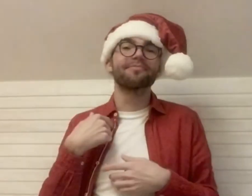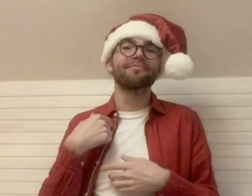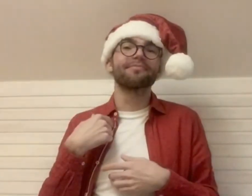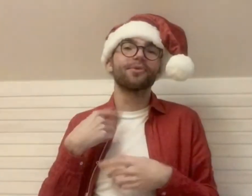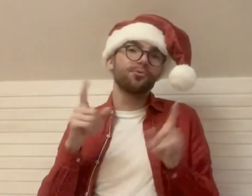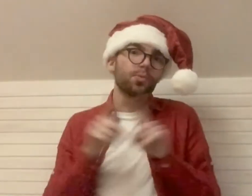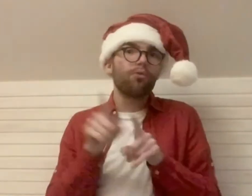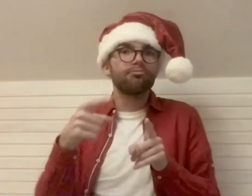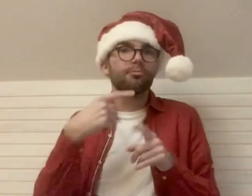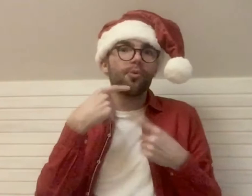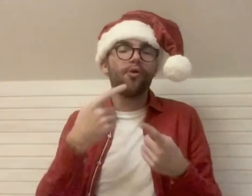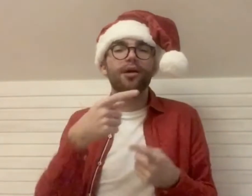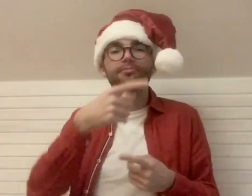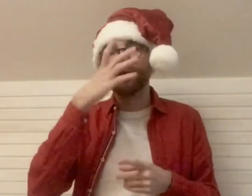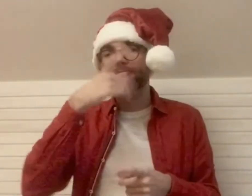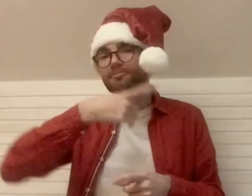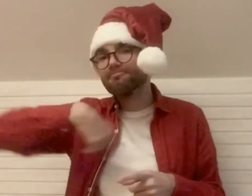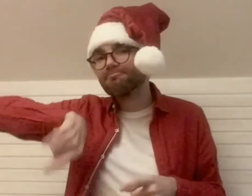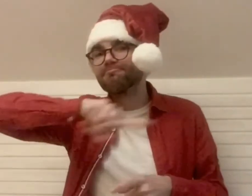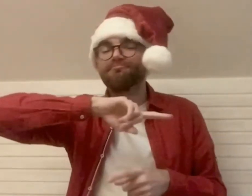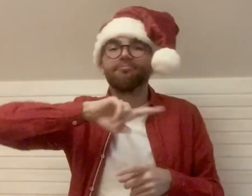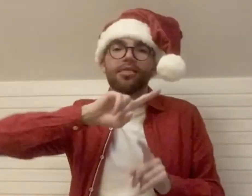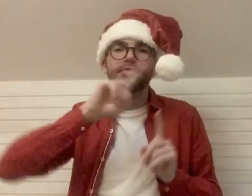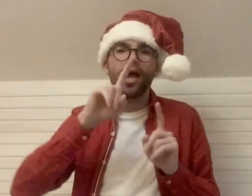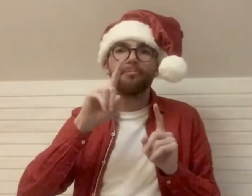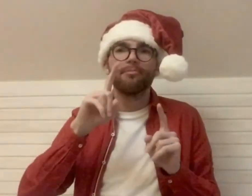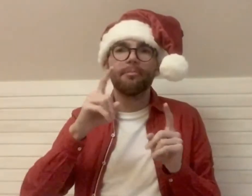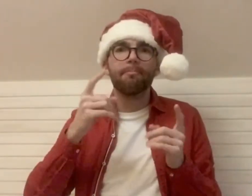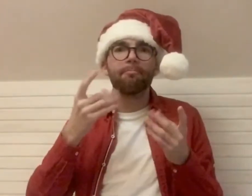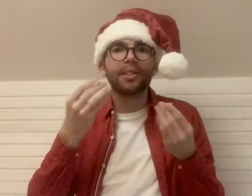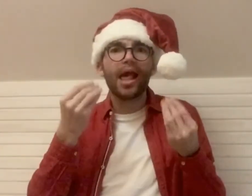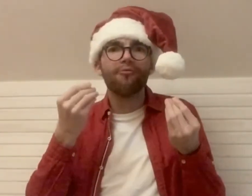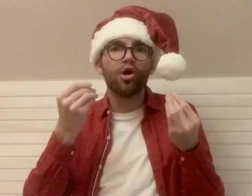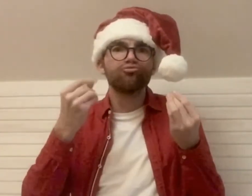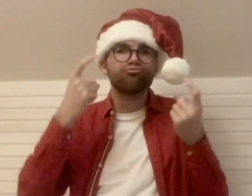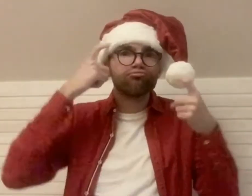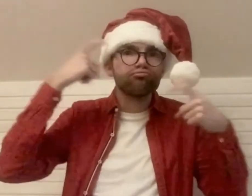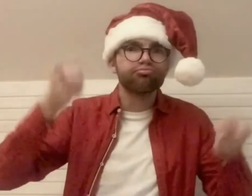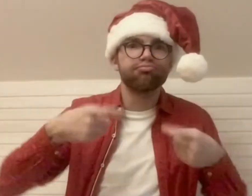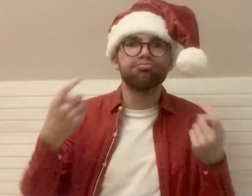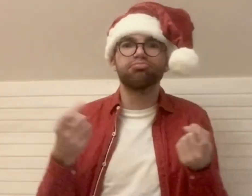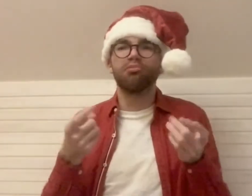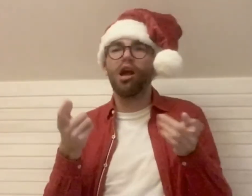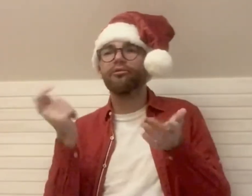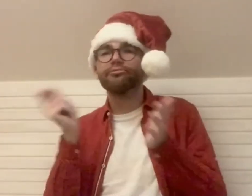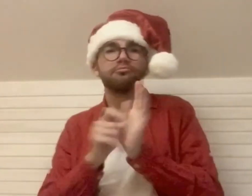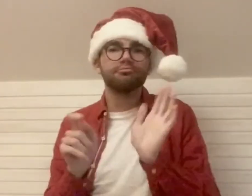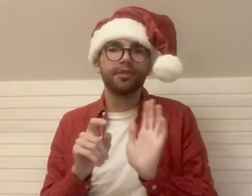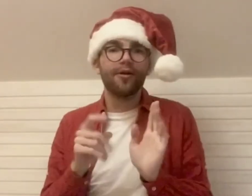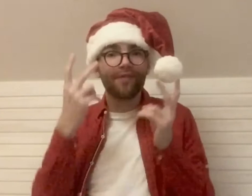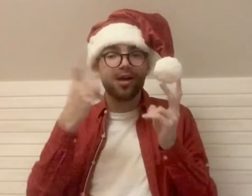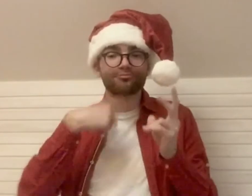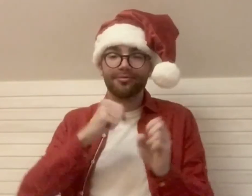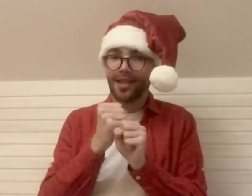Kot da to nam sporoča, da mi ne pretirano kupujemo darila ali kar tako kupimo.